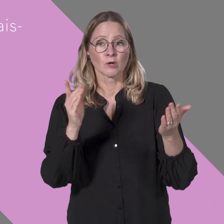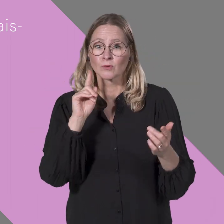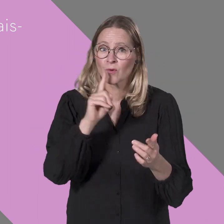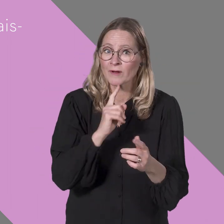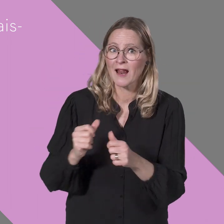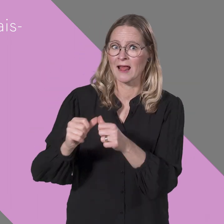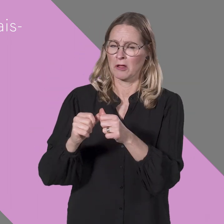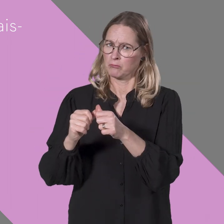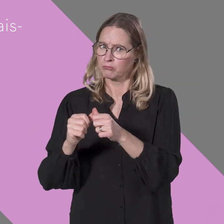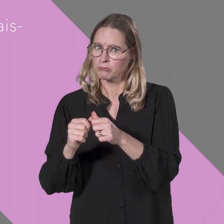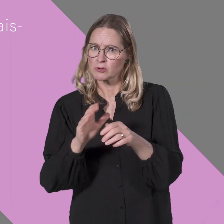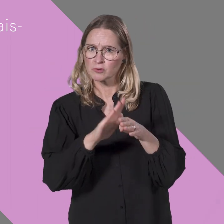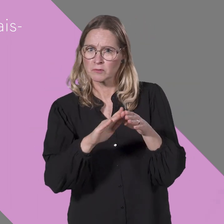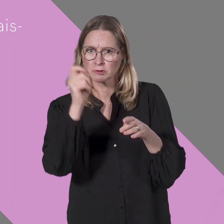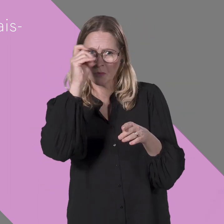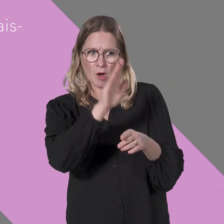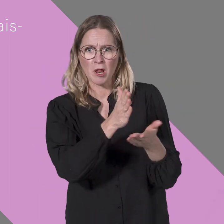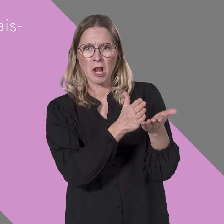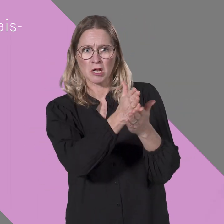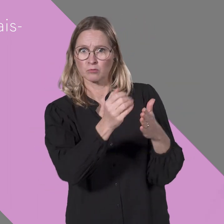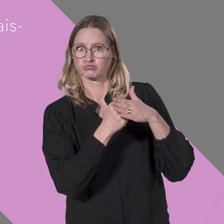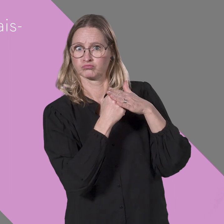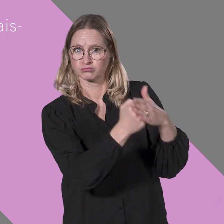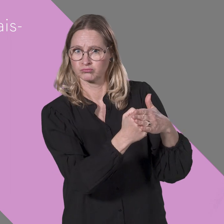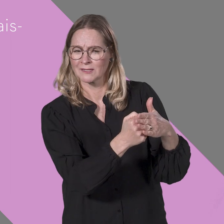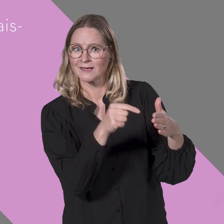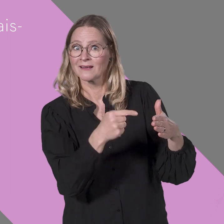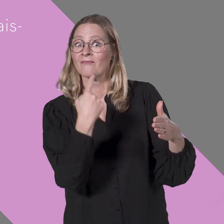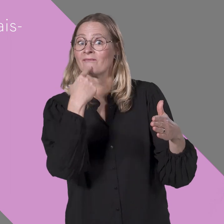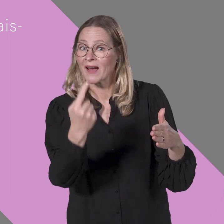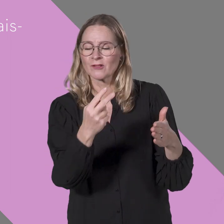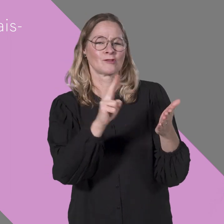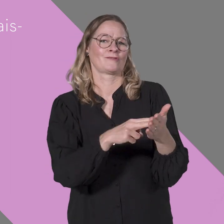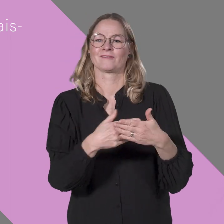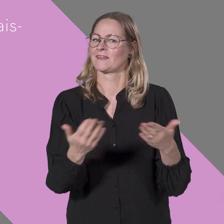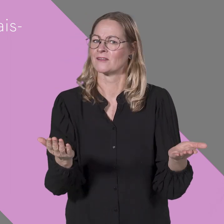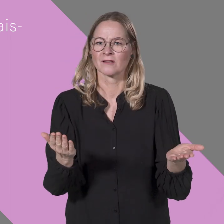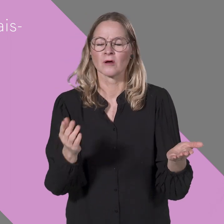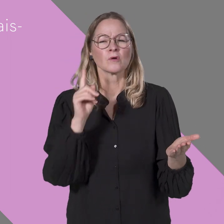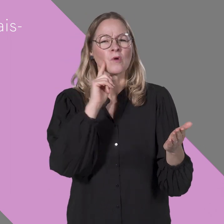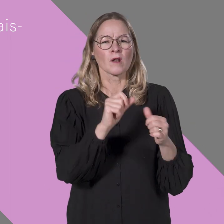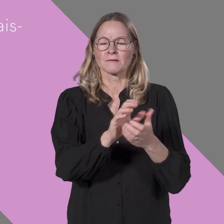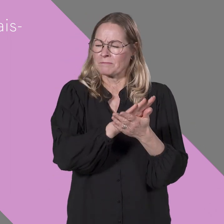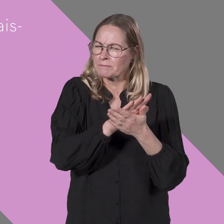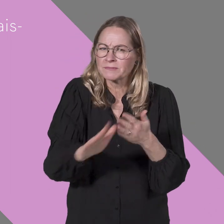että Kuurojen Liitto olisi tukenut Jyväskylän kaupungin linjausta. Tämä väite ei pidä paikkaansa, sillä Kuurojen Liitto ei ole -